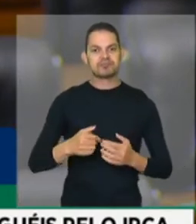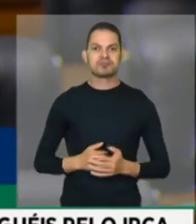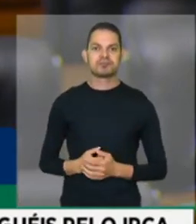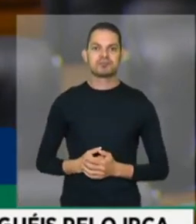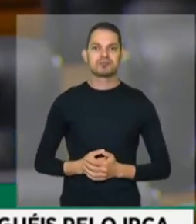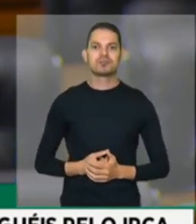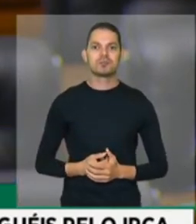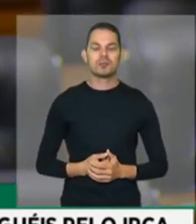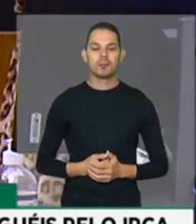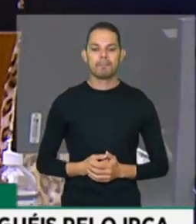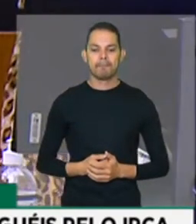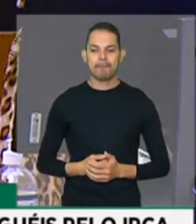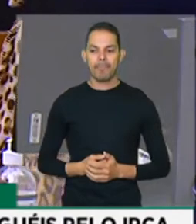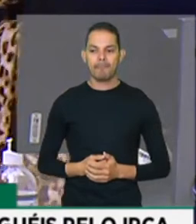NOS PRÓXIMOS DIAS. -- [PRESIDENTE]: COMO